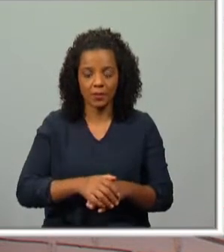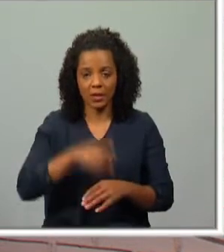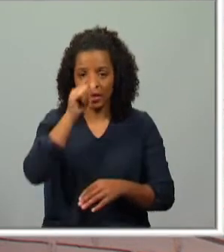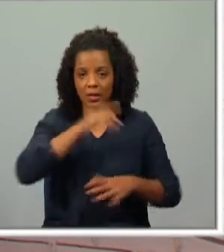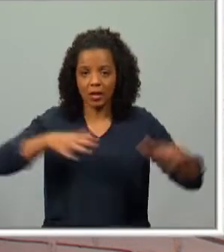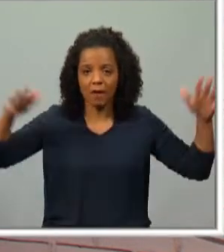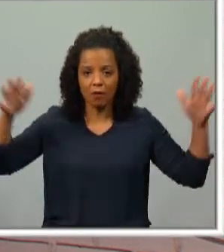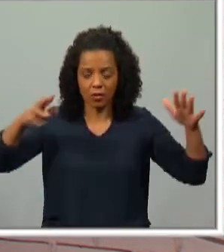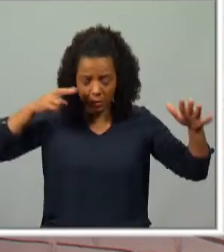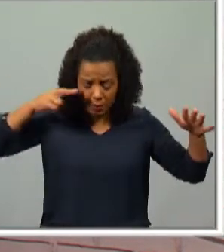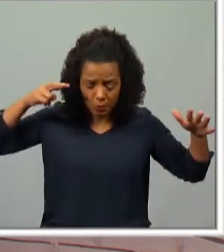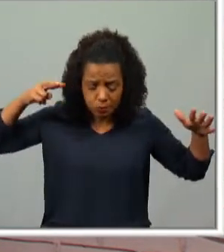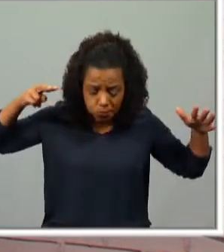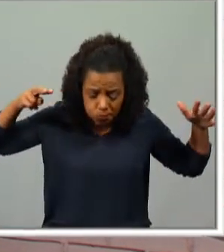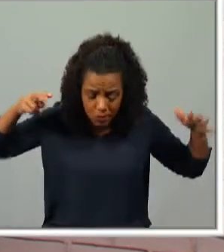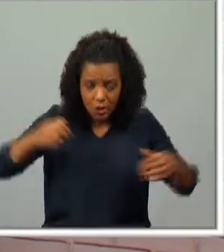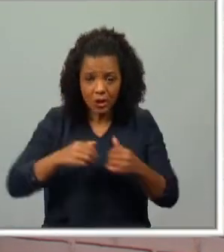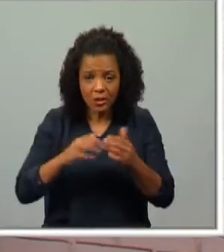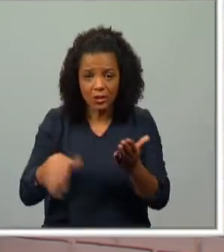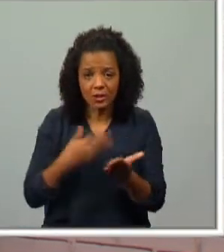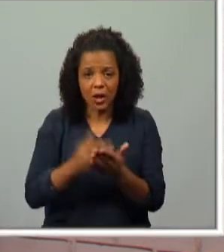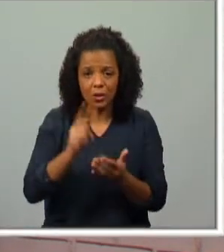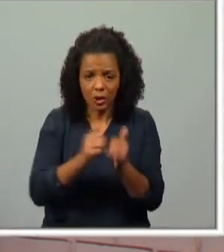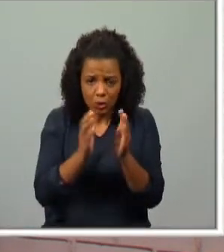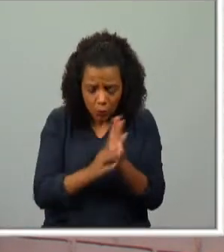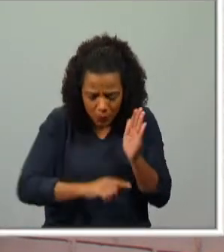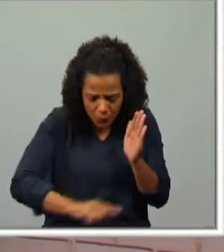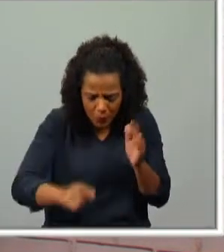já voava de tal maneira que tudo cá em baixo aparecia muito Pequenino Costa era 已經以這樣的方式飛行，這裡的一切貝斯出現得很佩奎尼諾科斯塔是